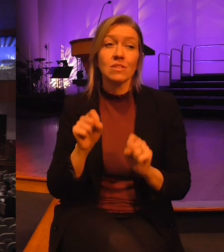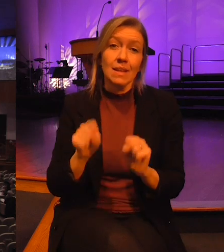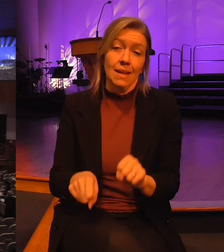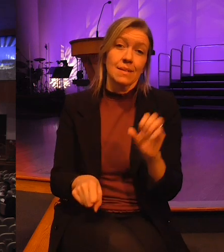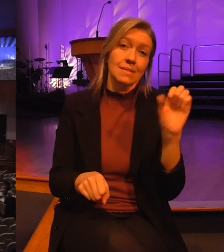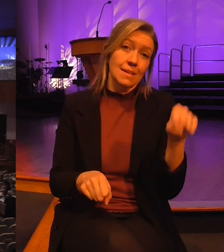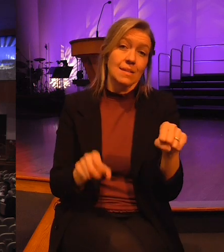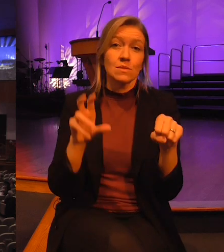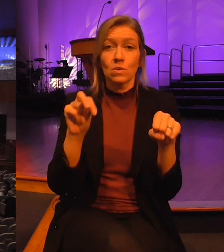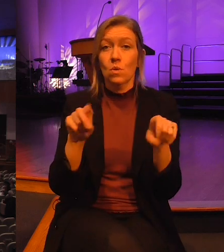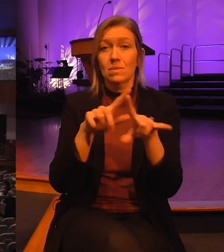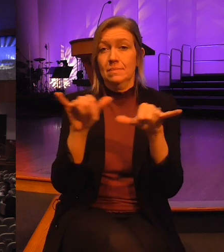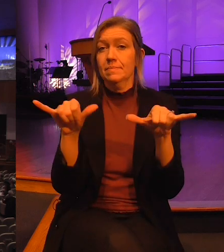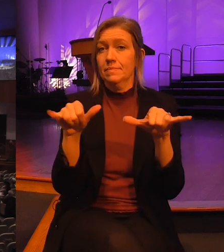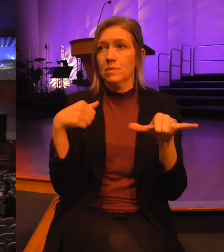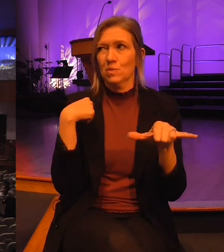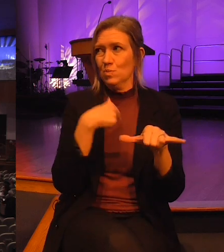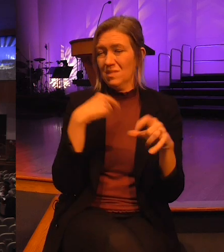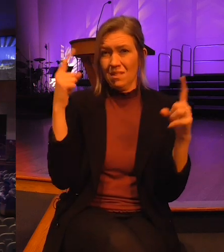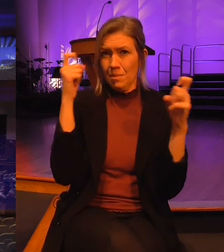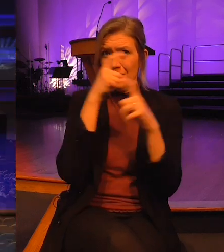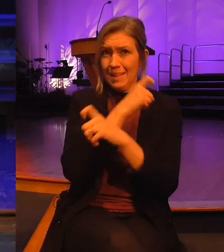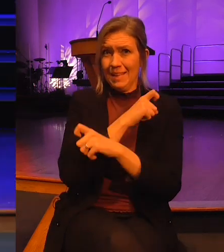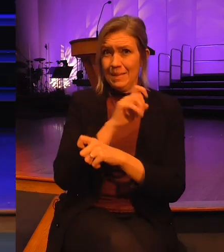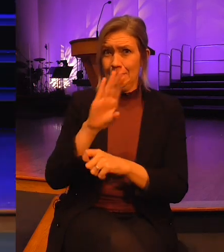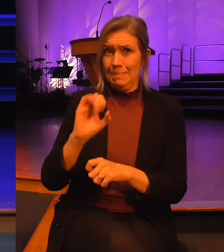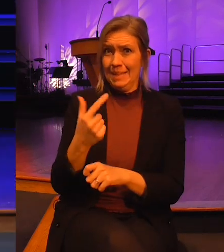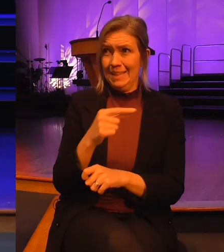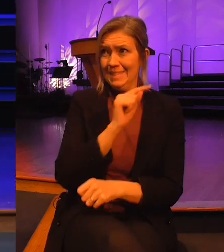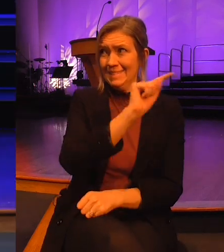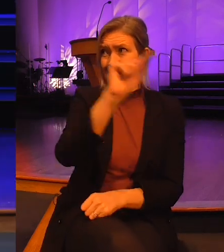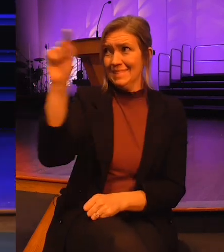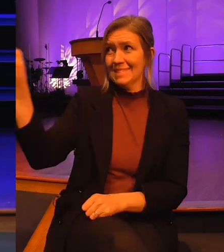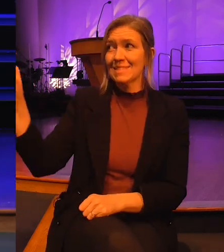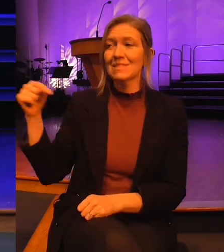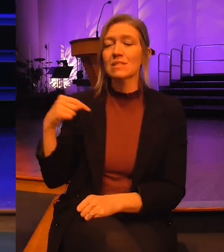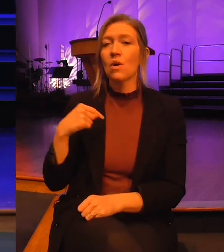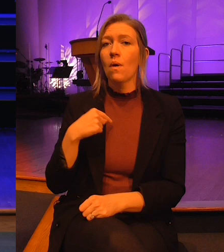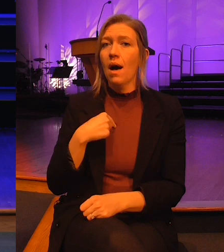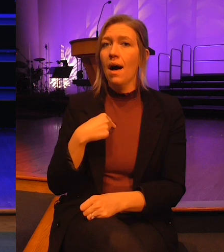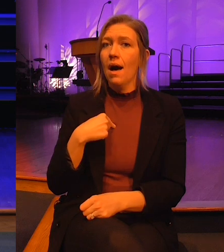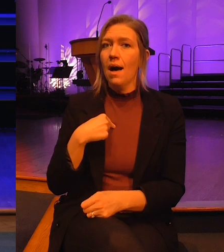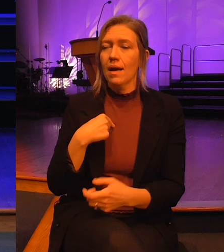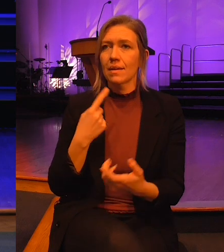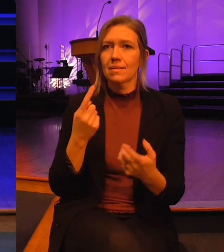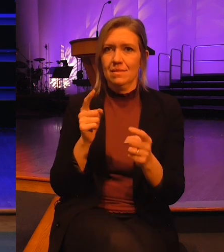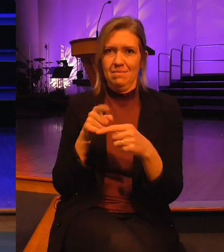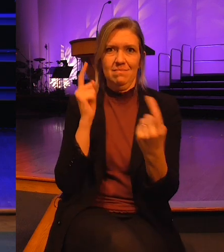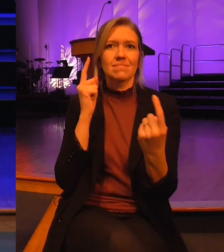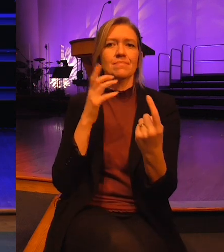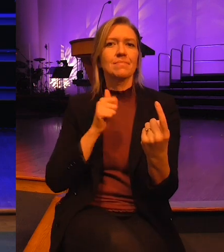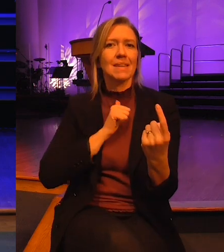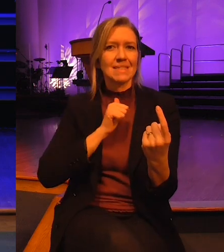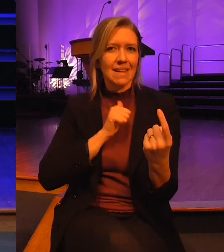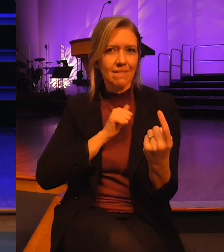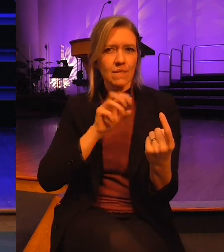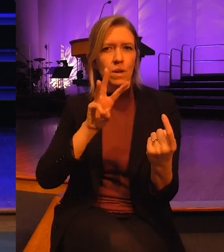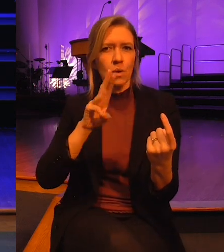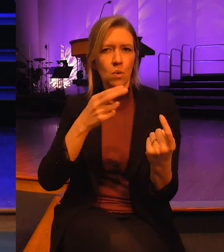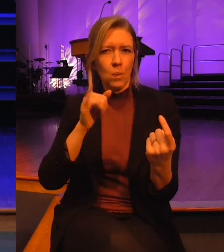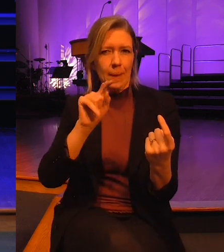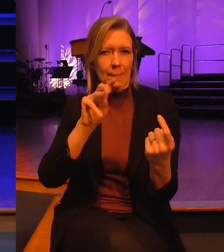seres complicados, cierto, así que me contradigo, dijo Whitman, tengo multitudes, es genial, está